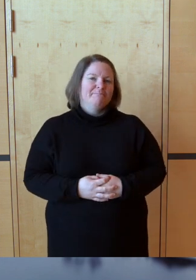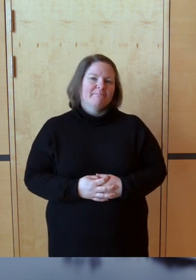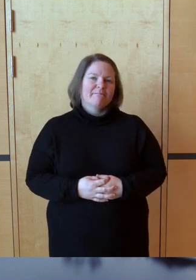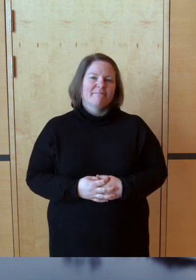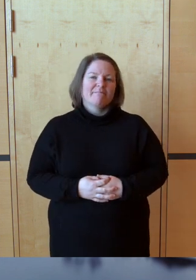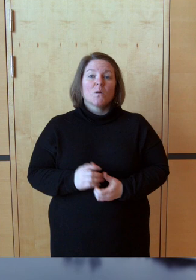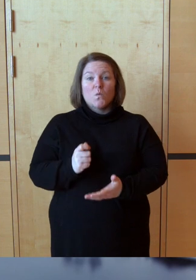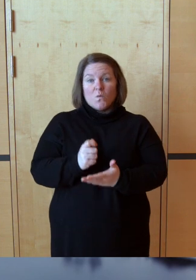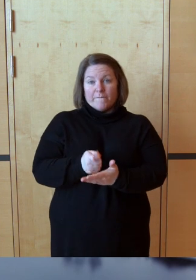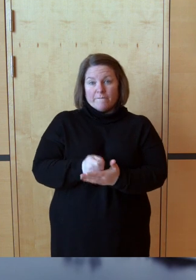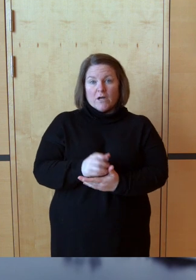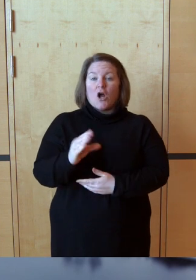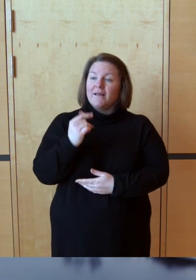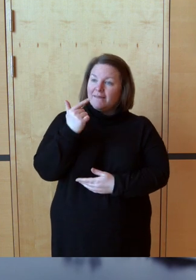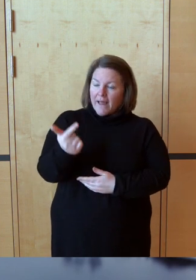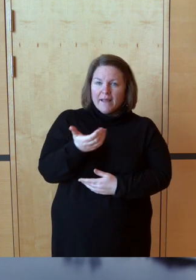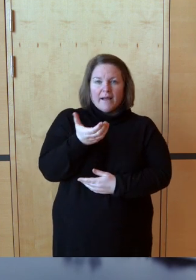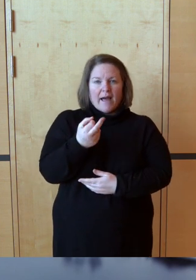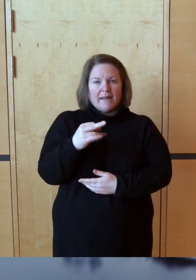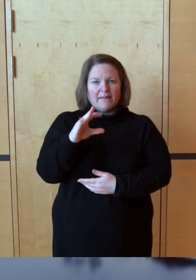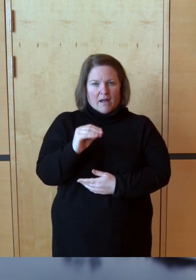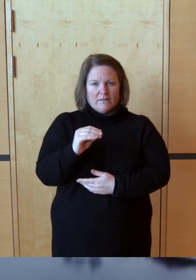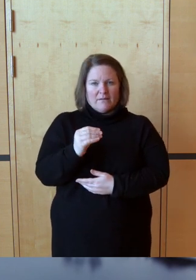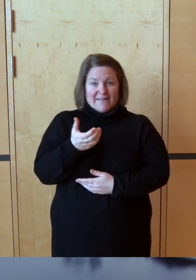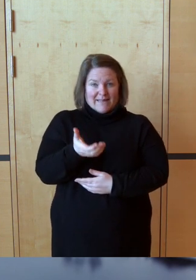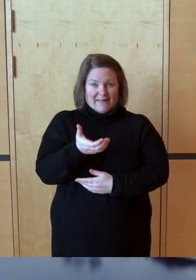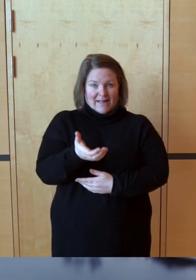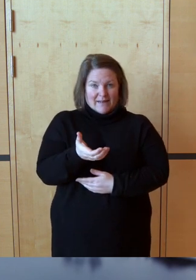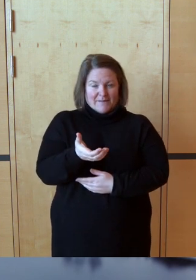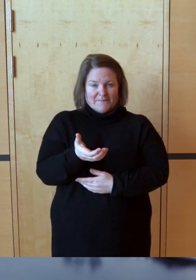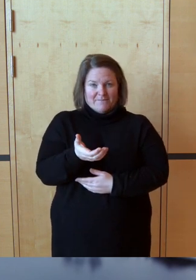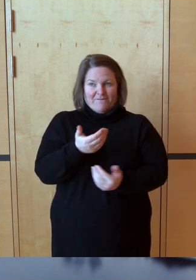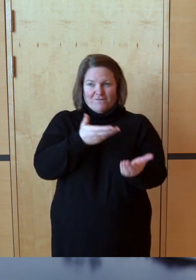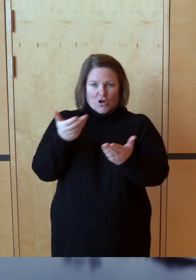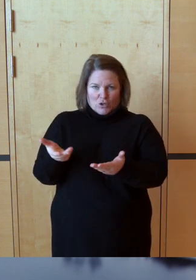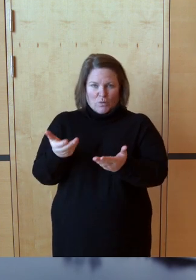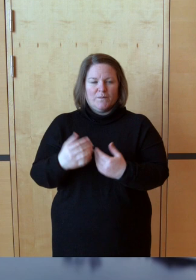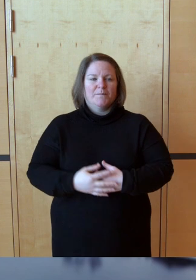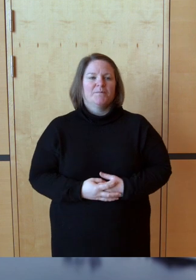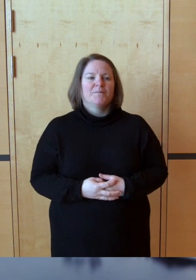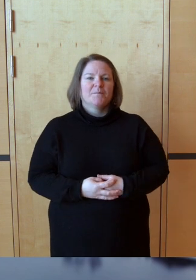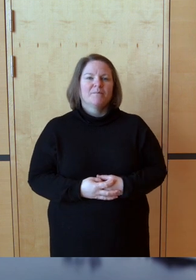Tack ska du ha David Carina Sundbom centiliters gruppledare bättre håkanandersson Varsågod Tack